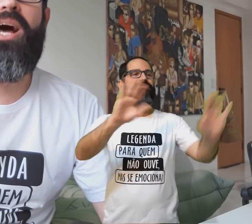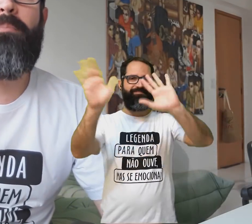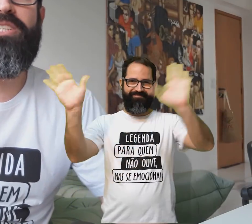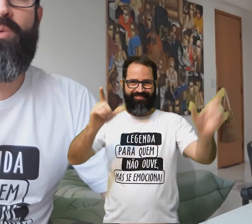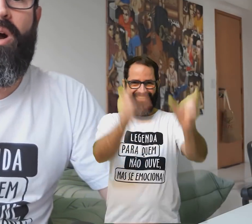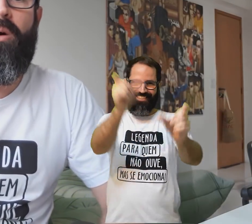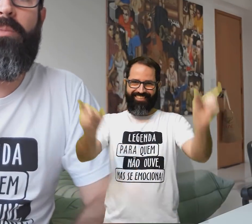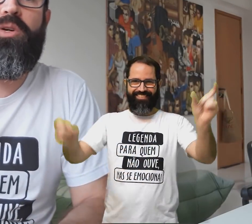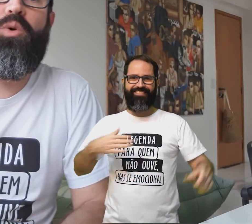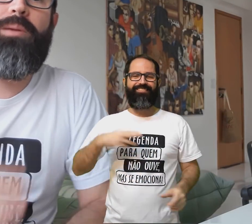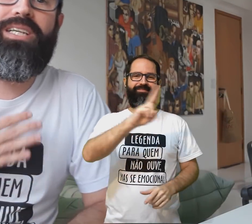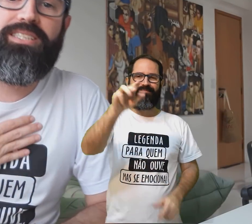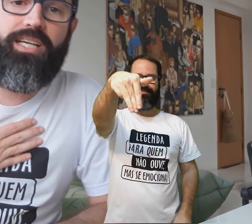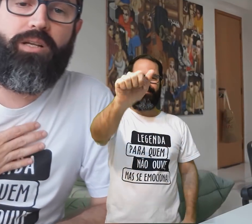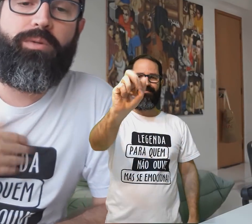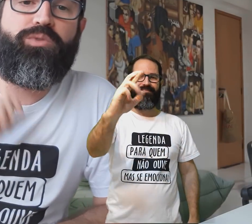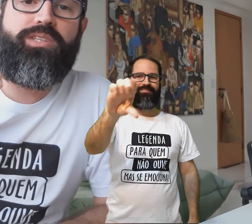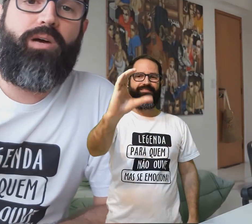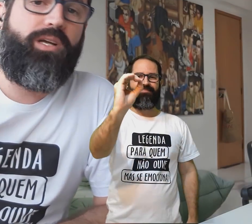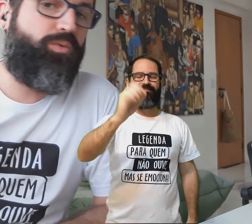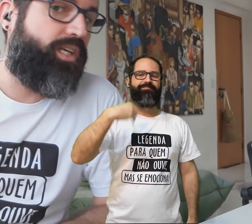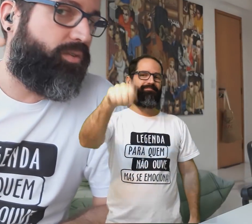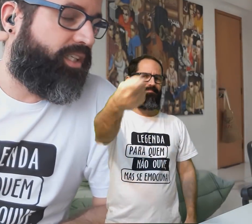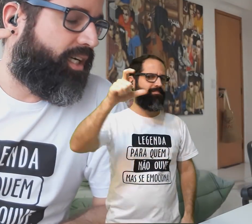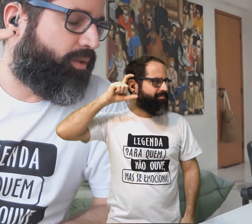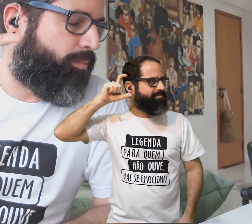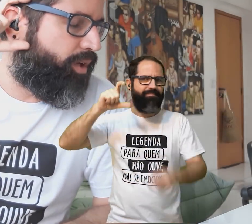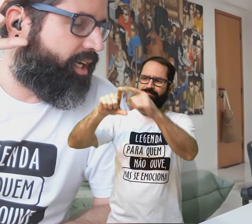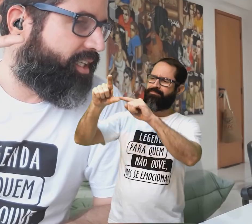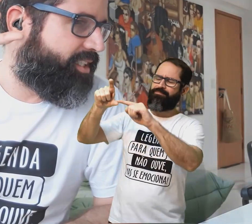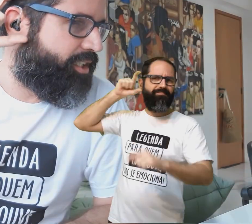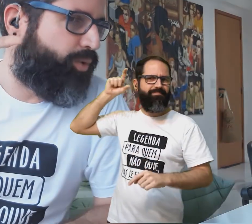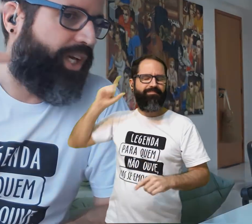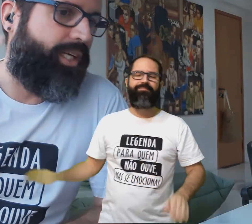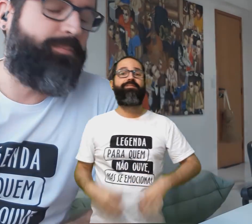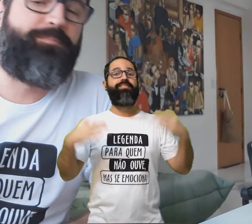[Marcelo] Olá, pessoal! Meu nome é Marcelo e o meu meu sinal é o dedo indicador e polegar atrás da orelha.